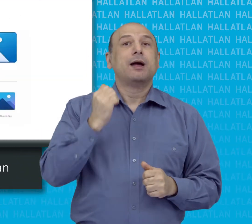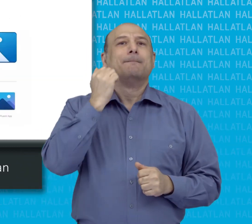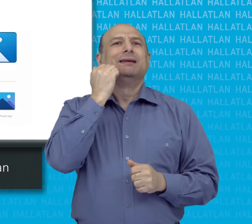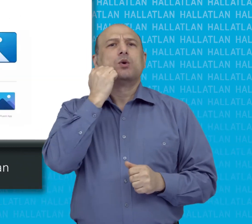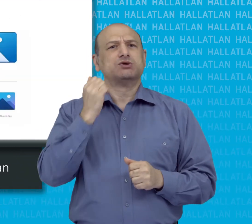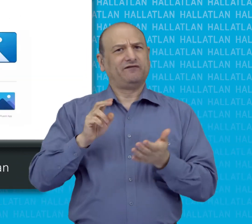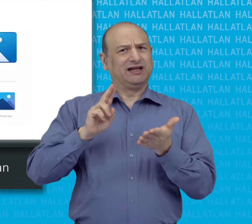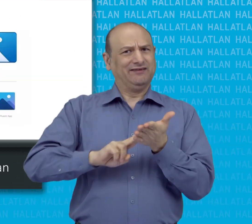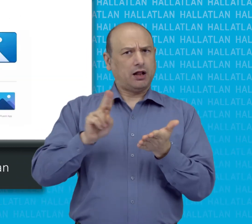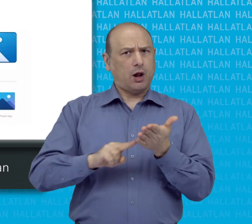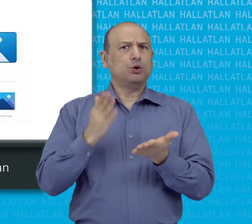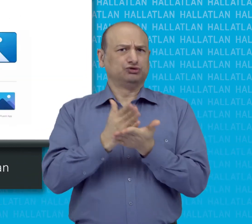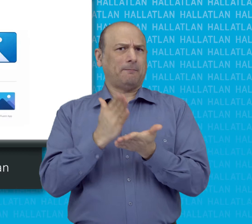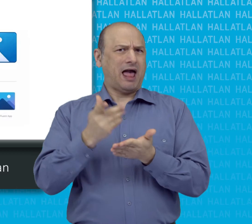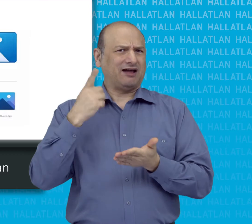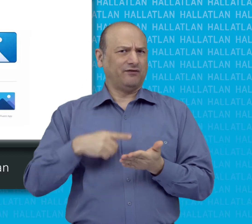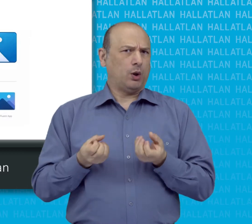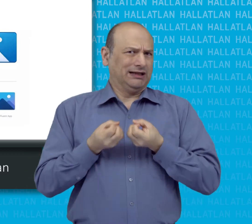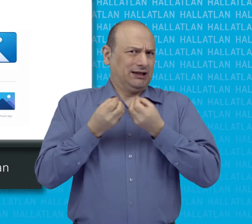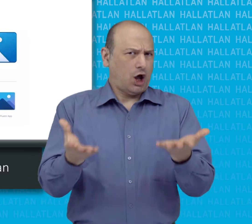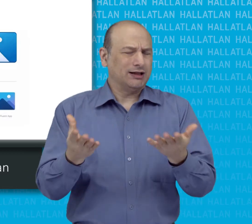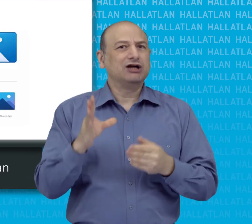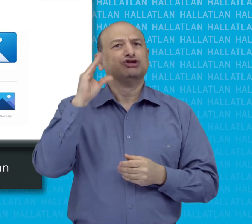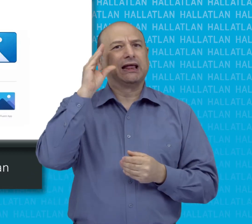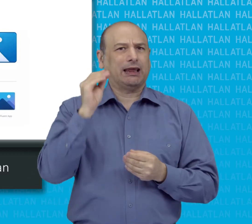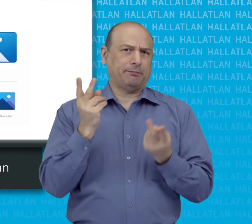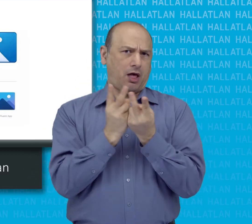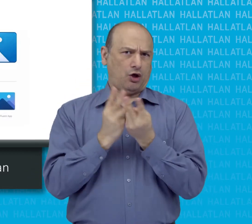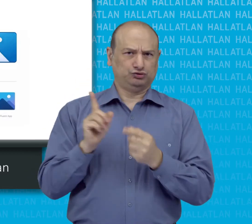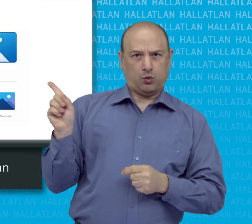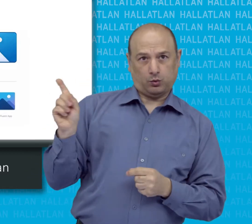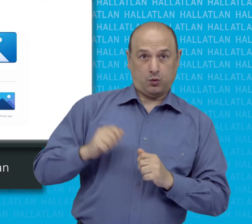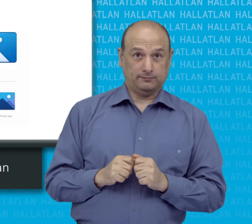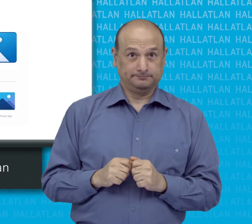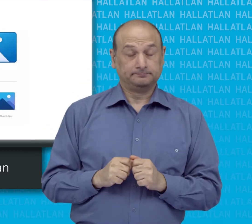A változtatásokról már hivatalos képeket is közzétett a Microsoft.